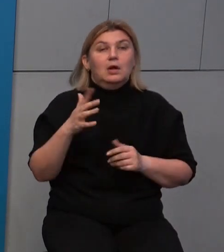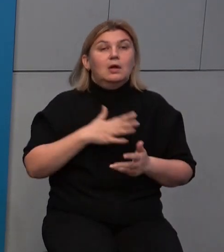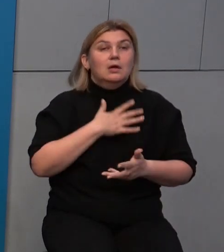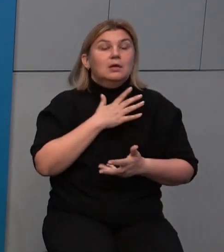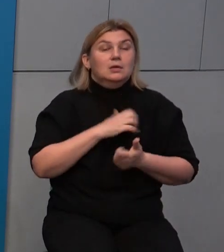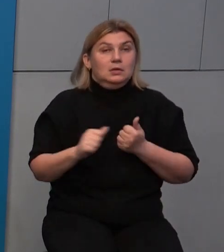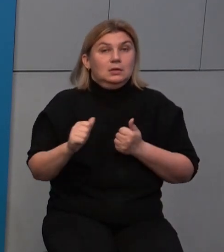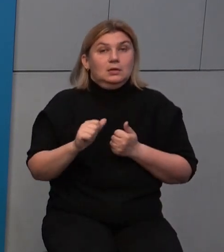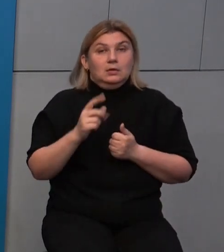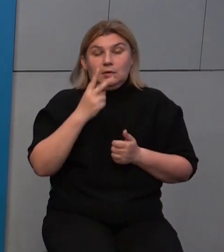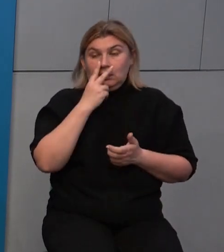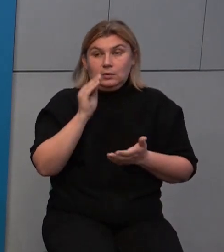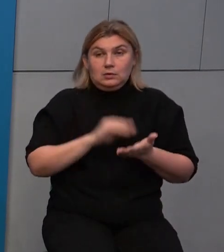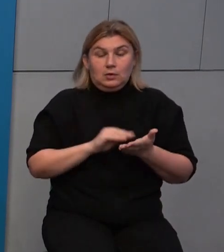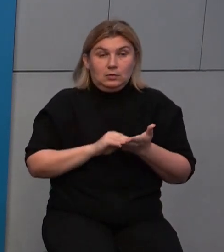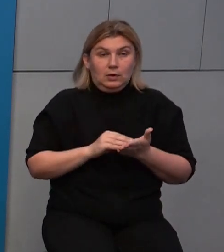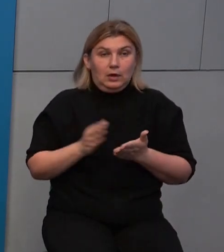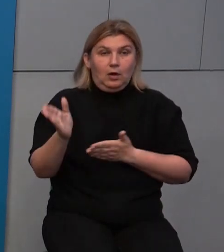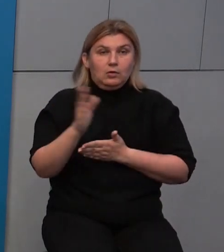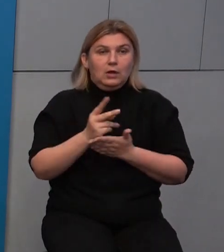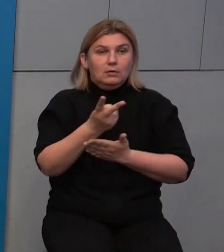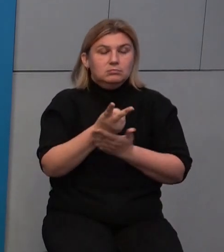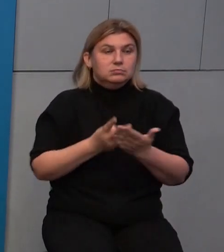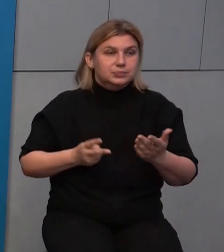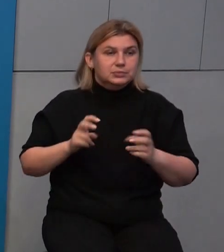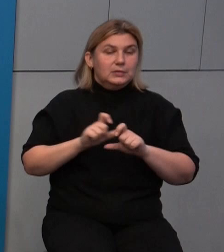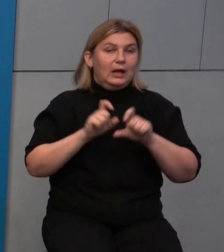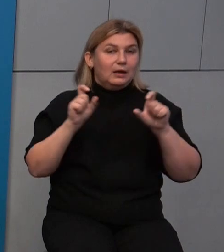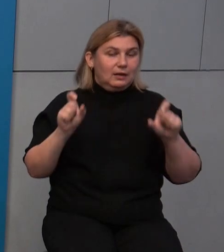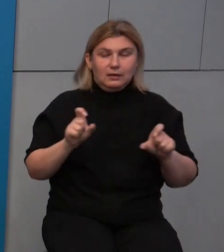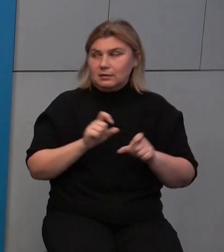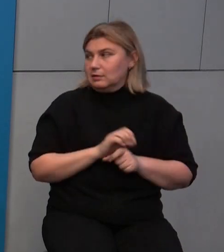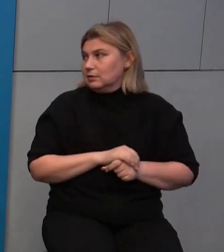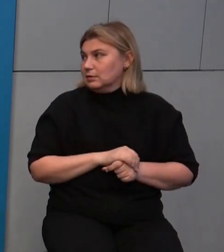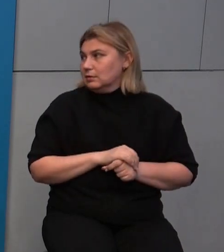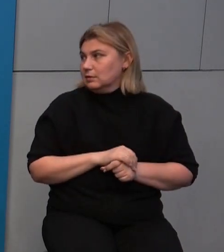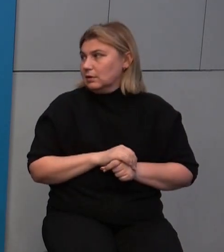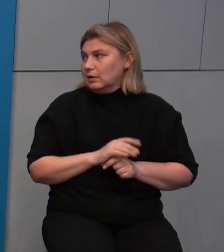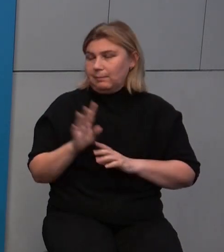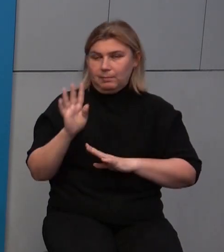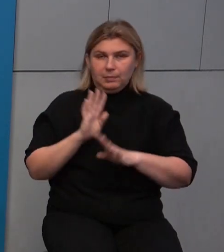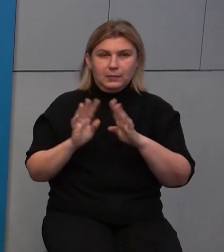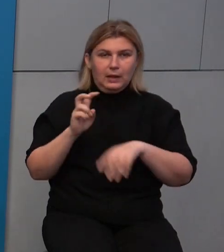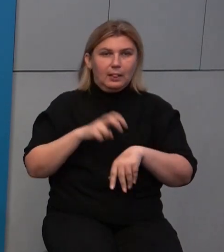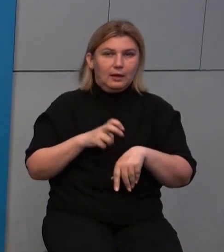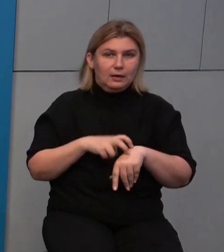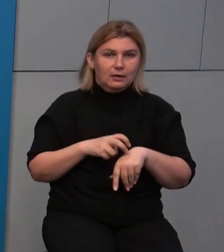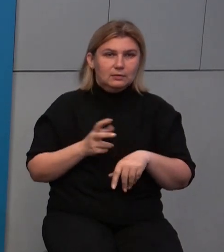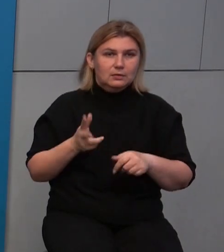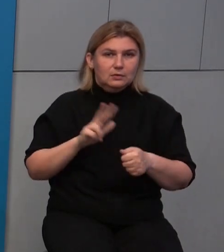to, czego doświadczył na oddziale położniczo-ginekologicznym. Ale nie ze względu na pacjentki, tylko lekarzy, którzy tam pracowali.